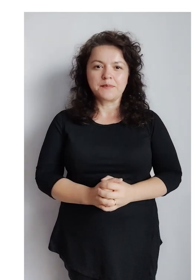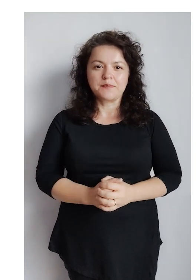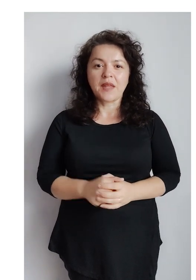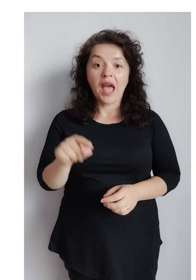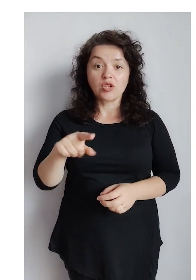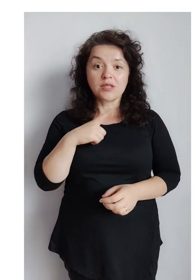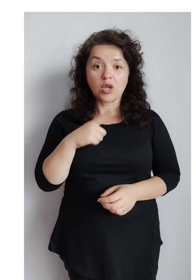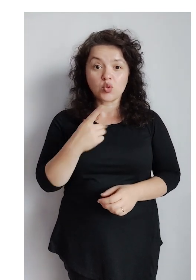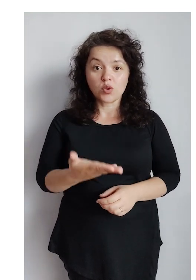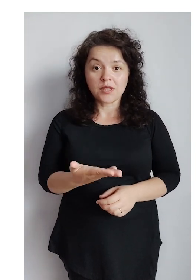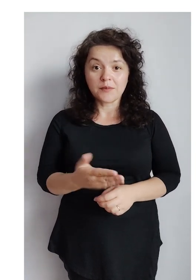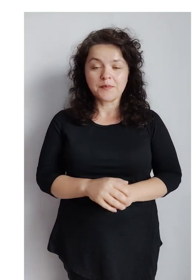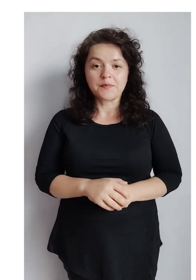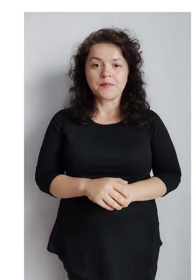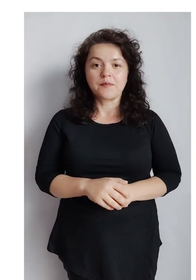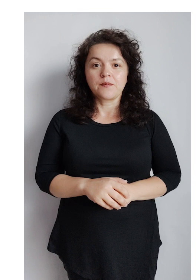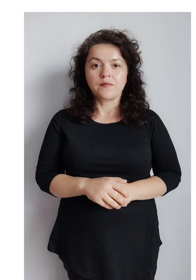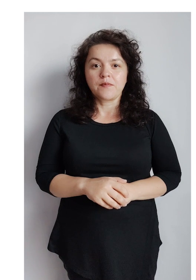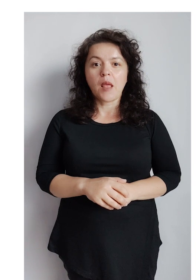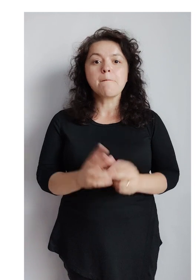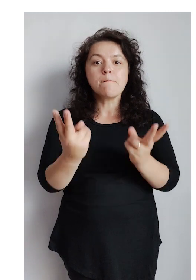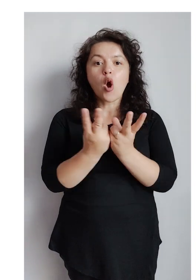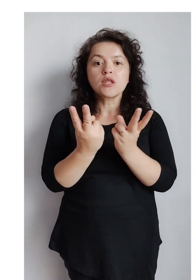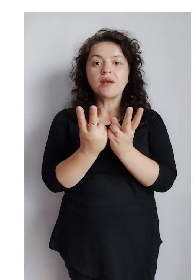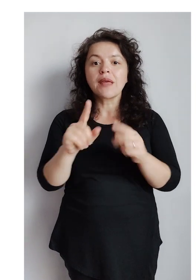Acestea sunt Potrivire după corp